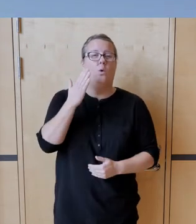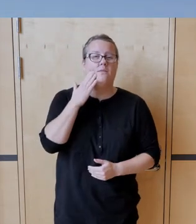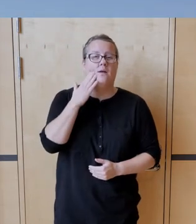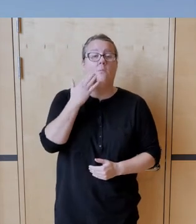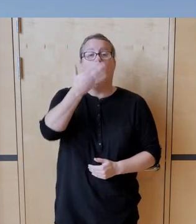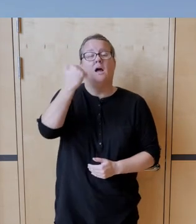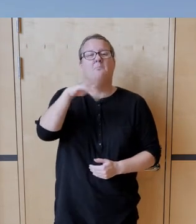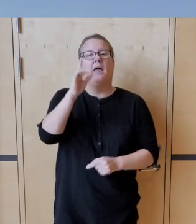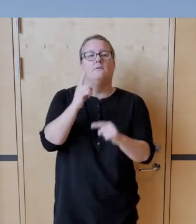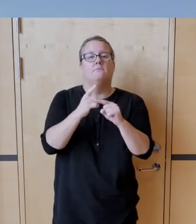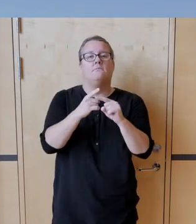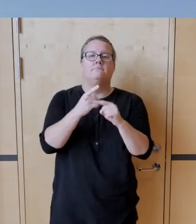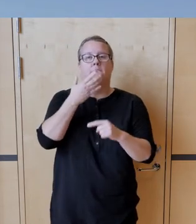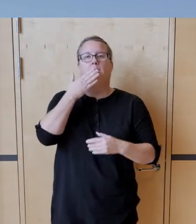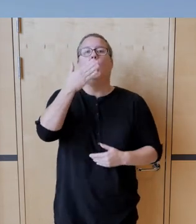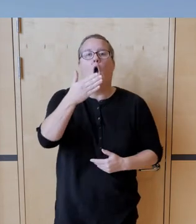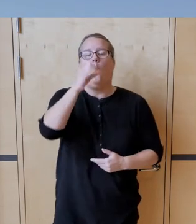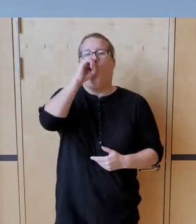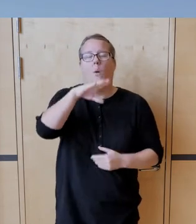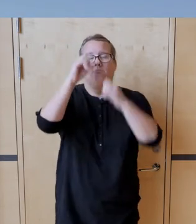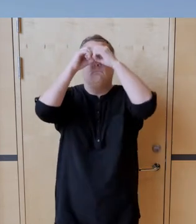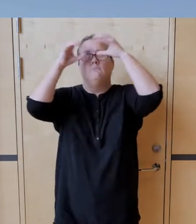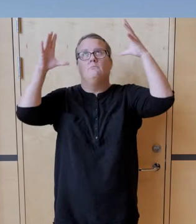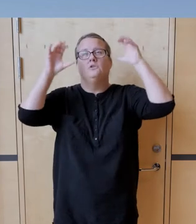Bilderna Ska 120 platser redan från början Tack för det